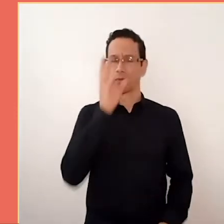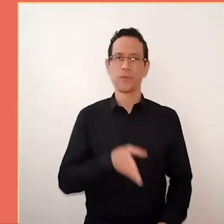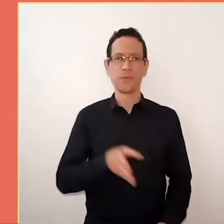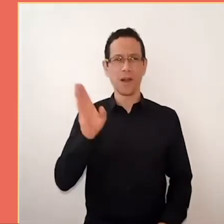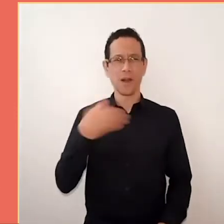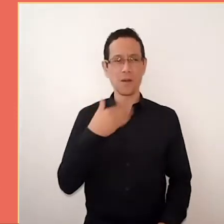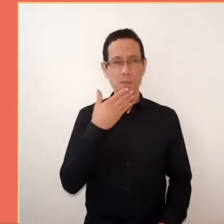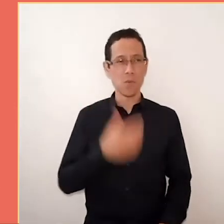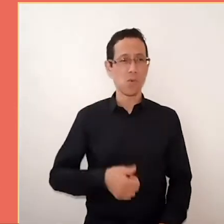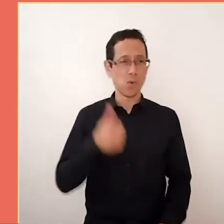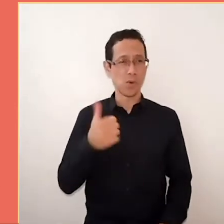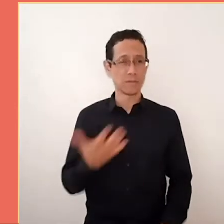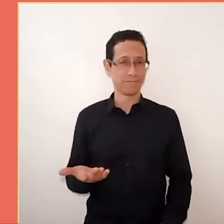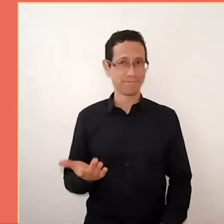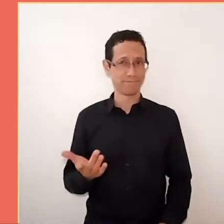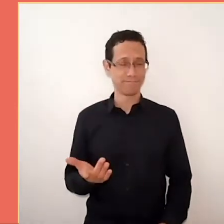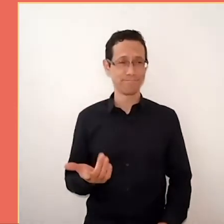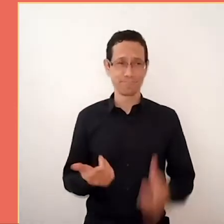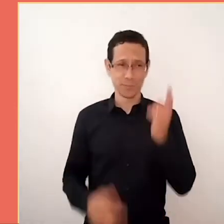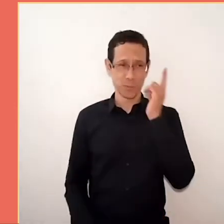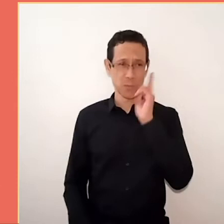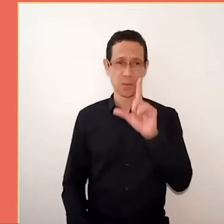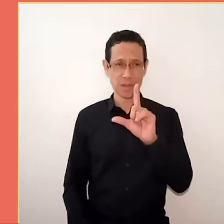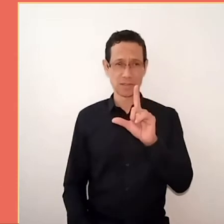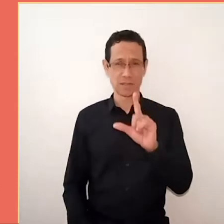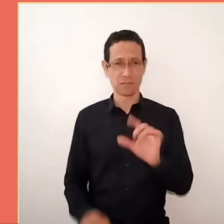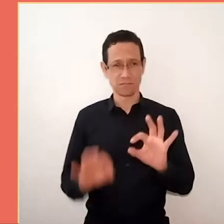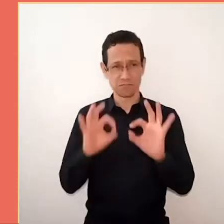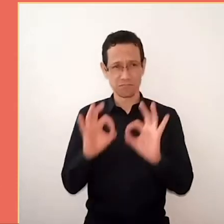então, não se consegue amalgamar a sociedade,